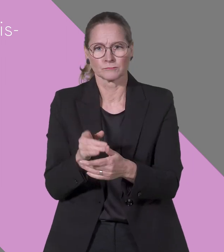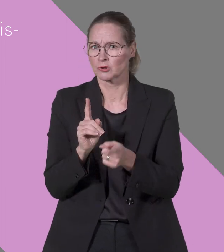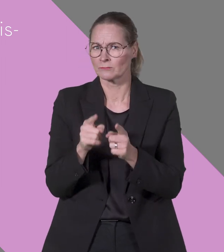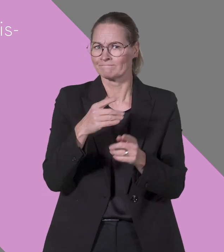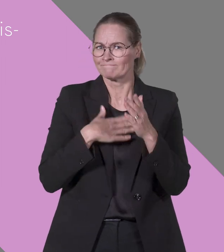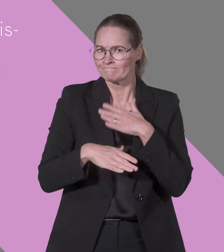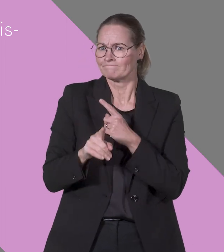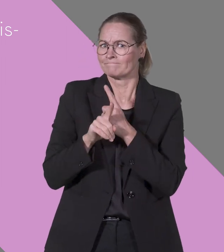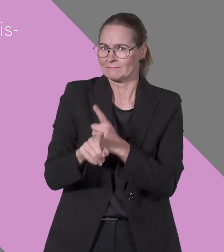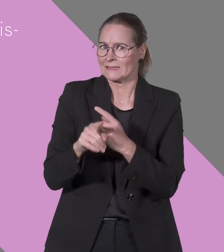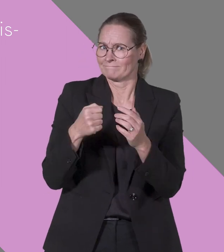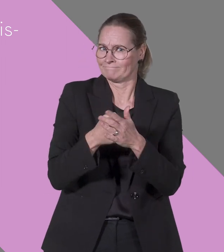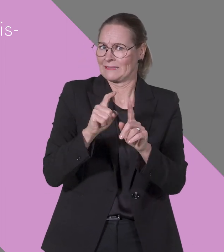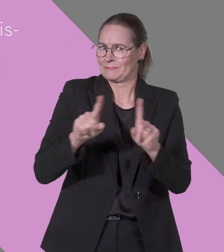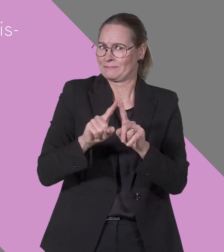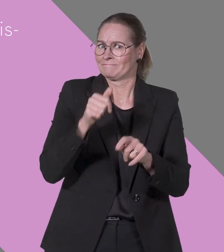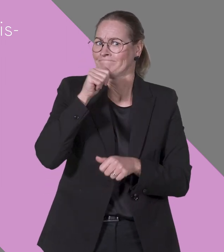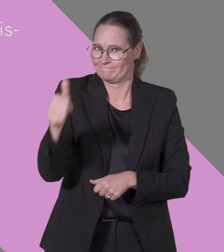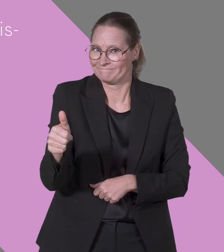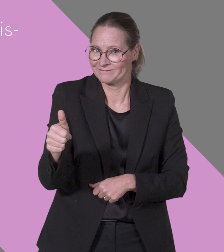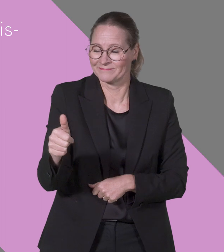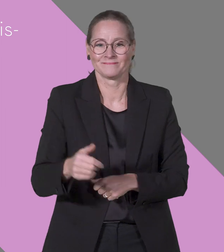Pidähän siis kiirettä, jos haluat vielä mukaan!